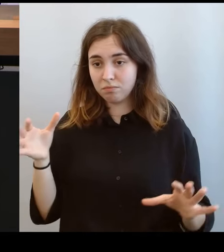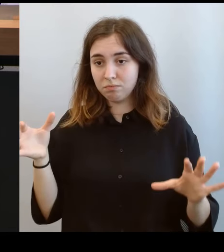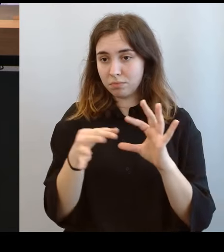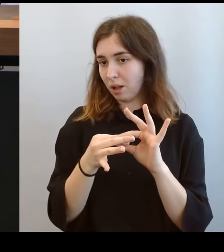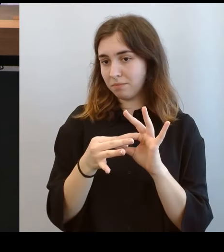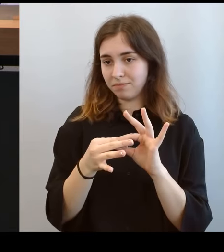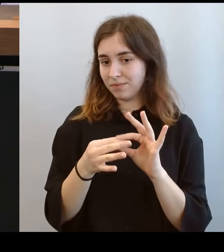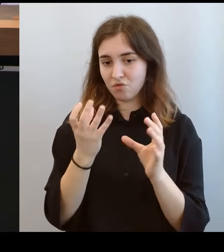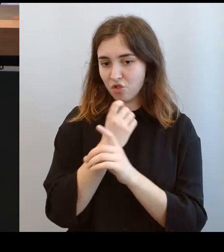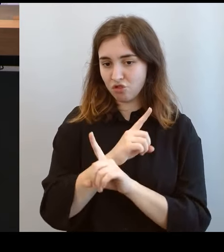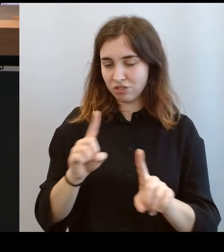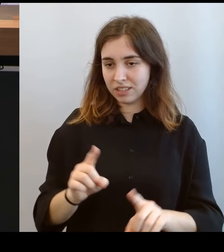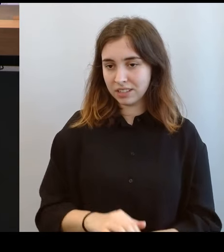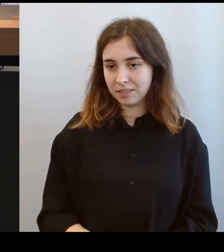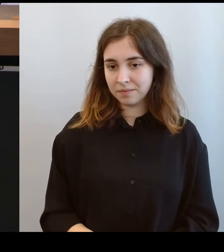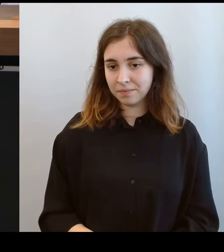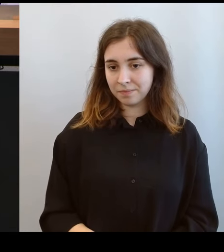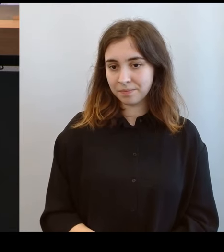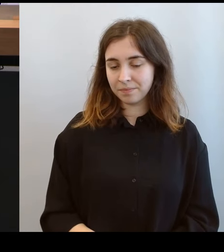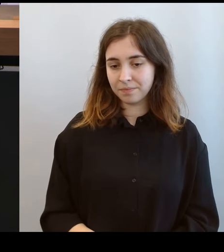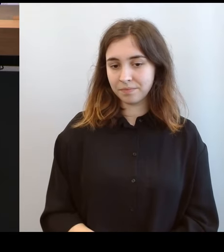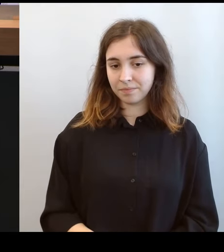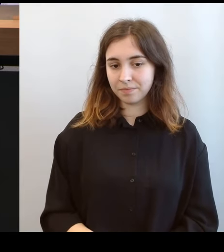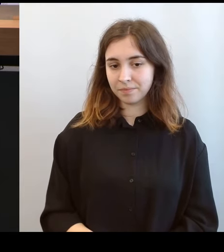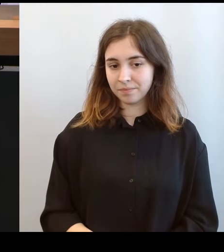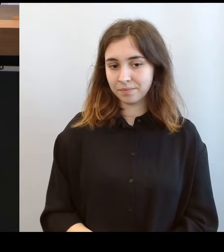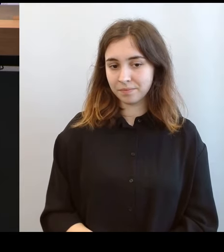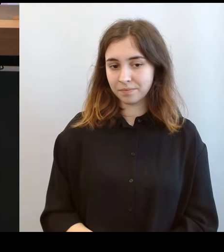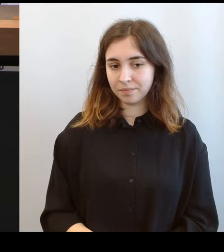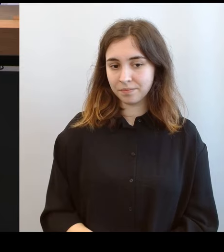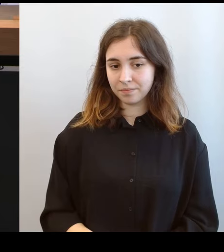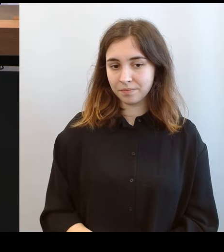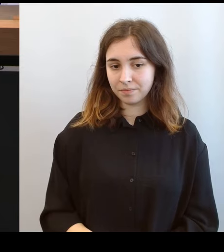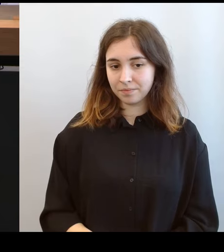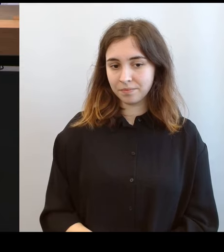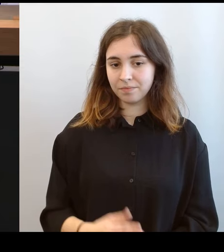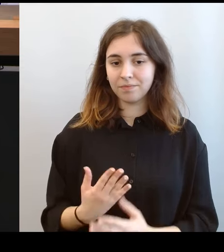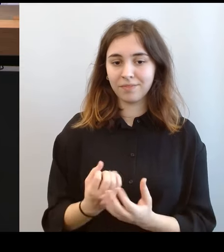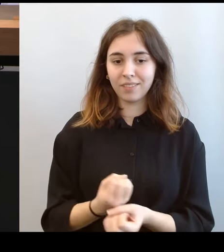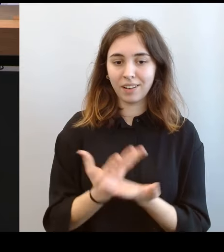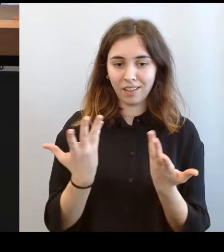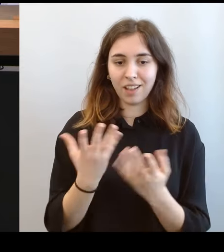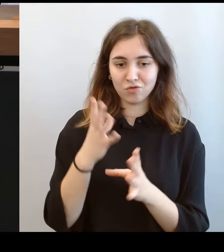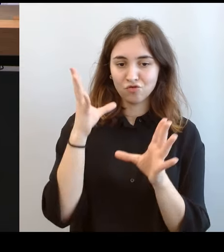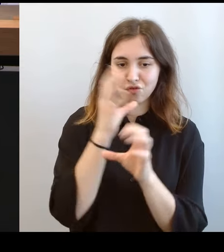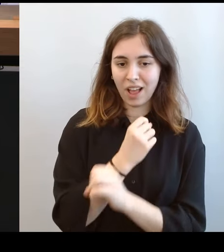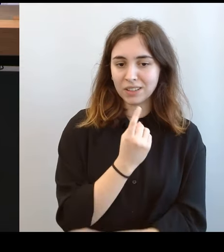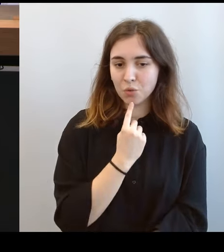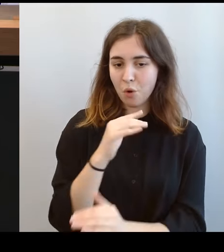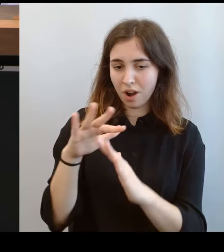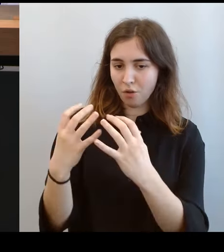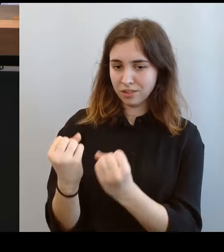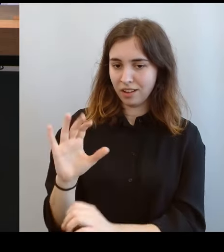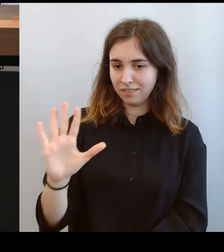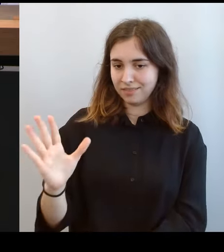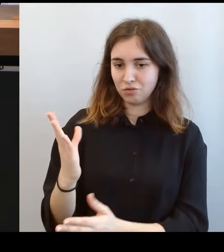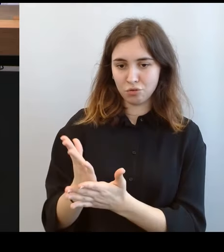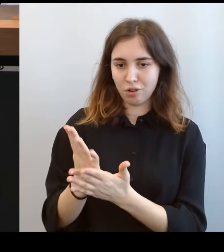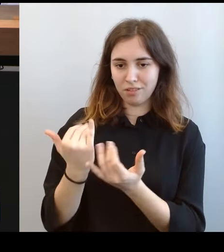Dies gilt umso mehr, als das Platzen des schwarz roten Haushaltes nach weniger als einem Monat zu absehbar harten Verteilungskämpfen